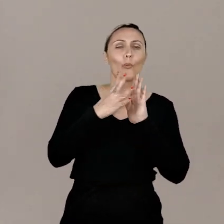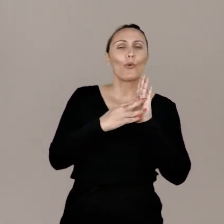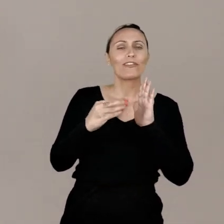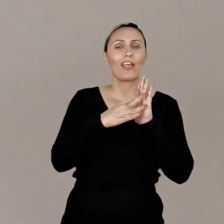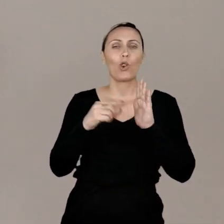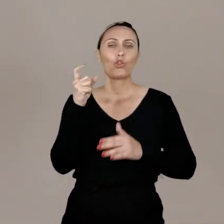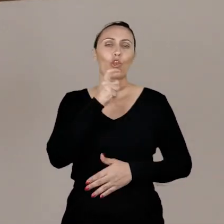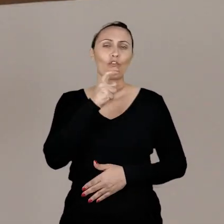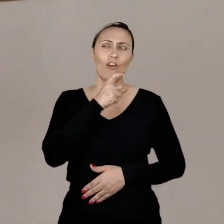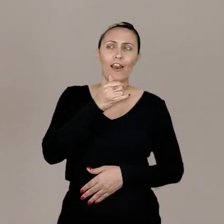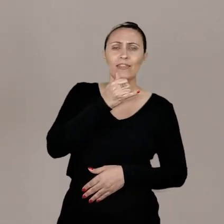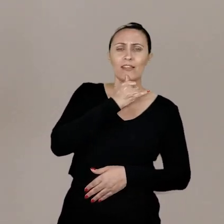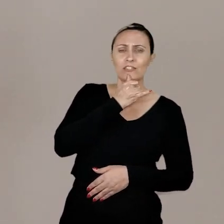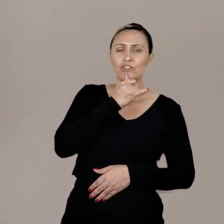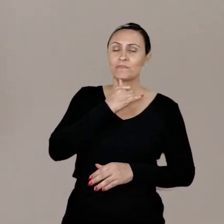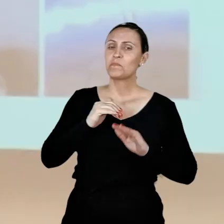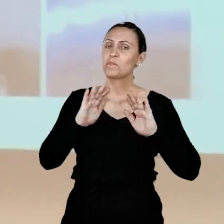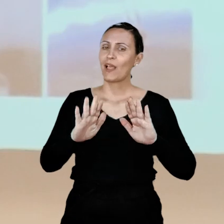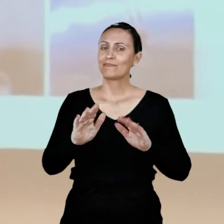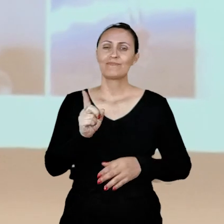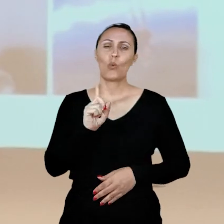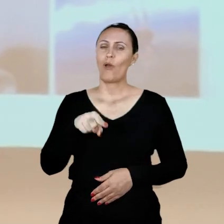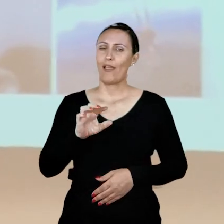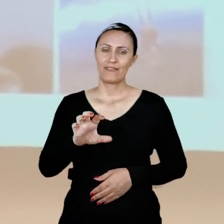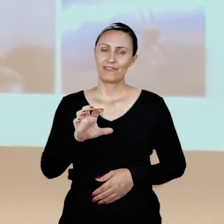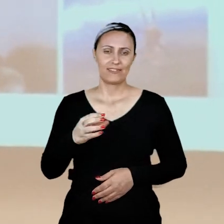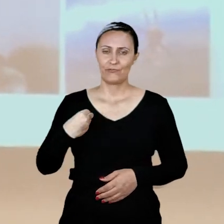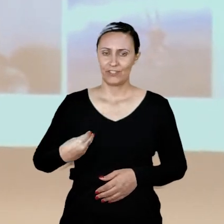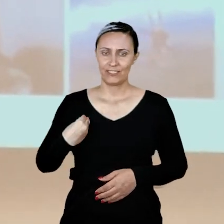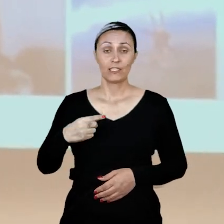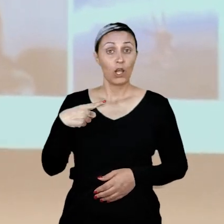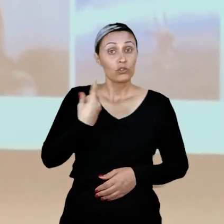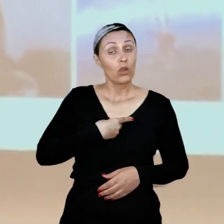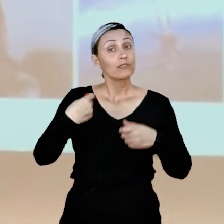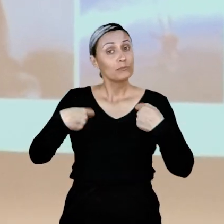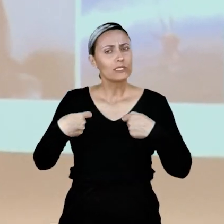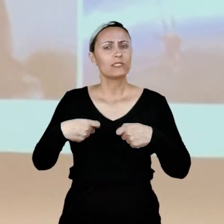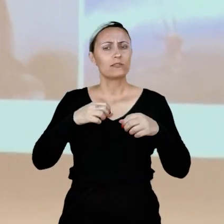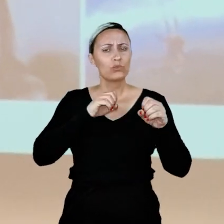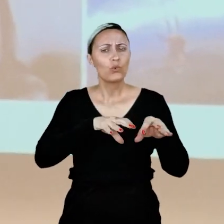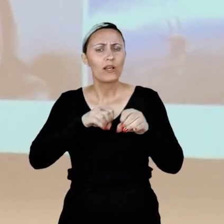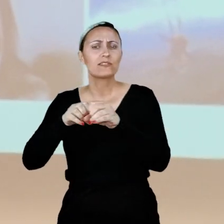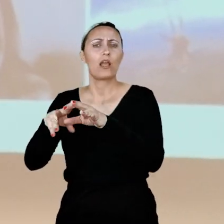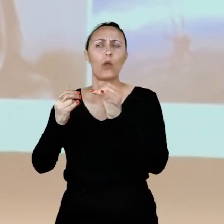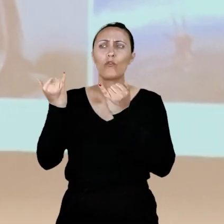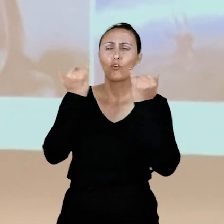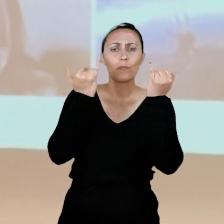mas podemos ver que a vida não é assim. Precisamos de educação nas escolas, nos ambientes públicos privados